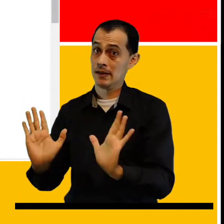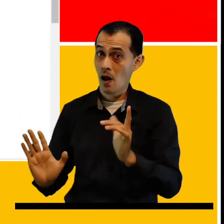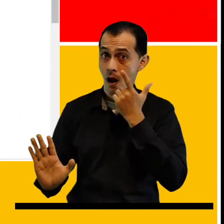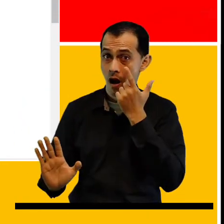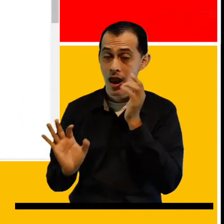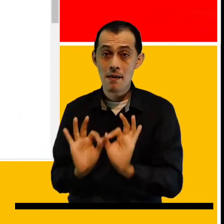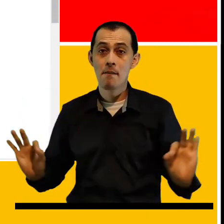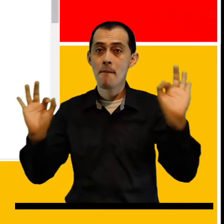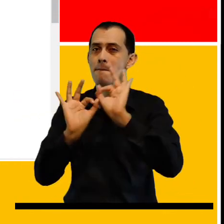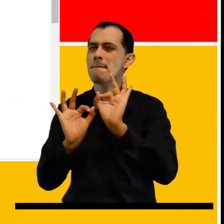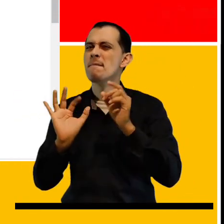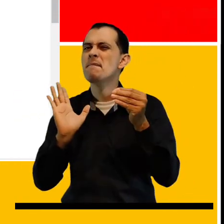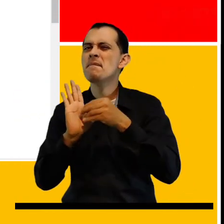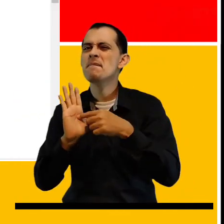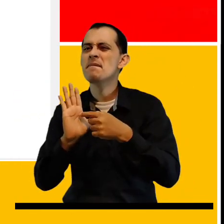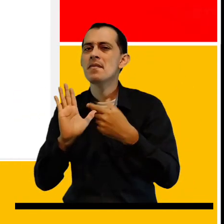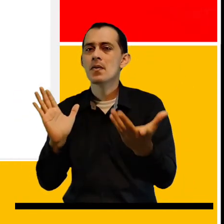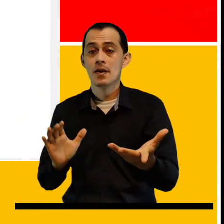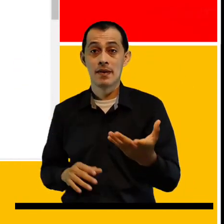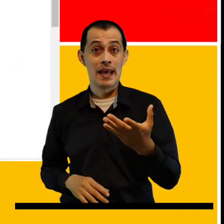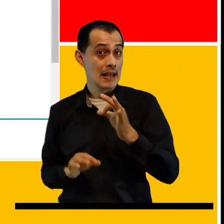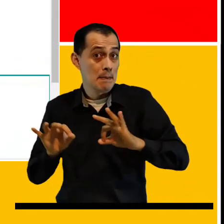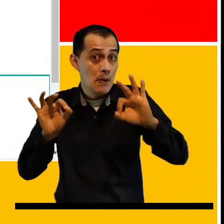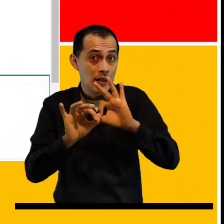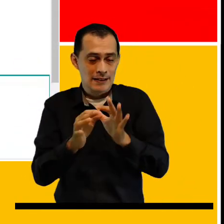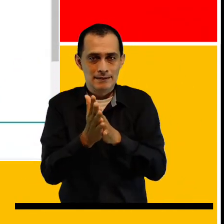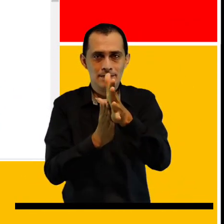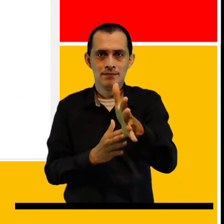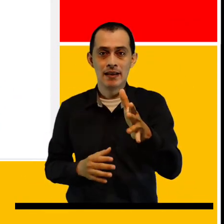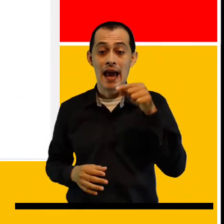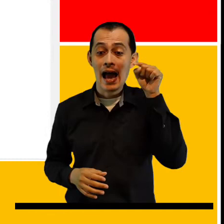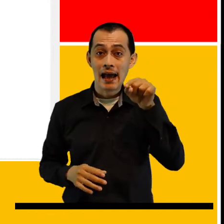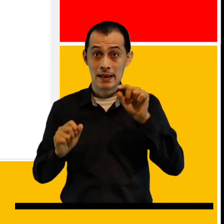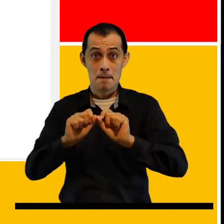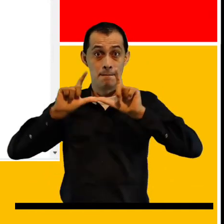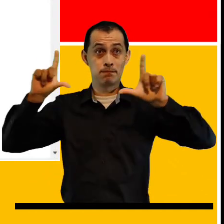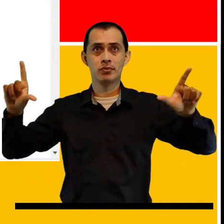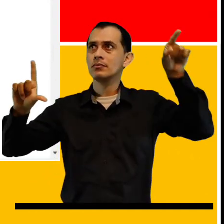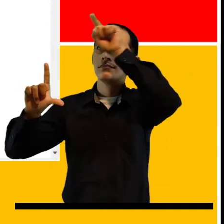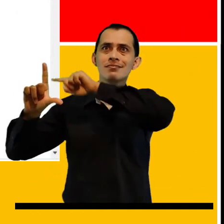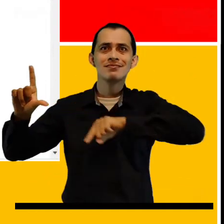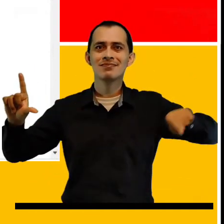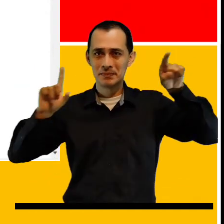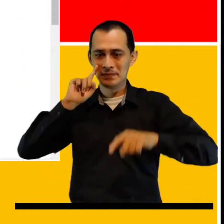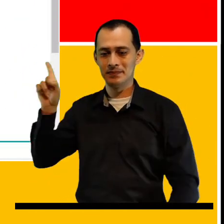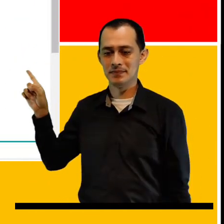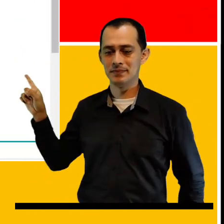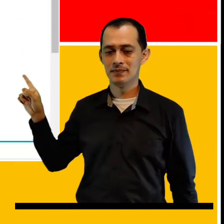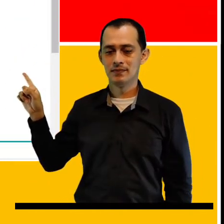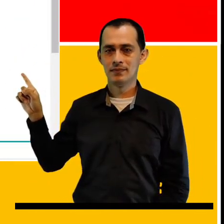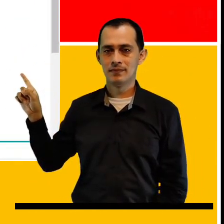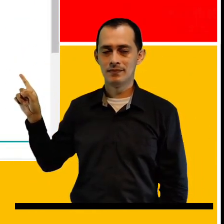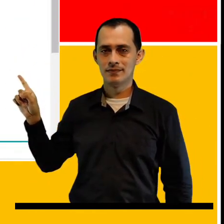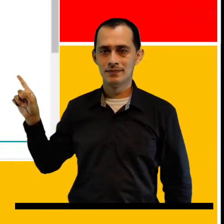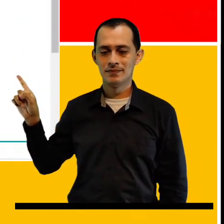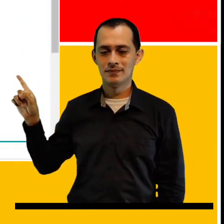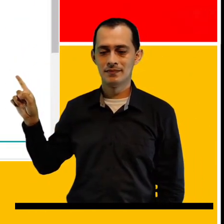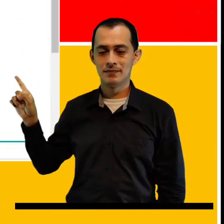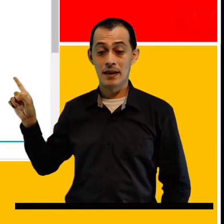mencionar que en esta primera pantalla al ingresar, voy a hacer la demostración voy